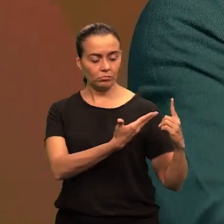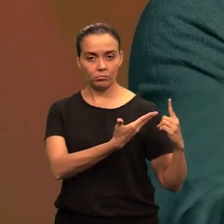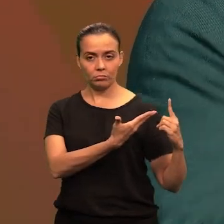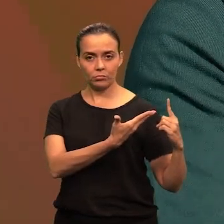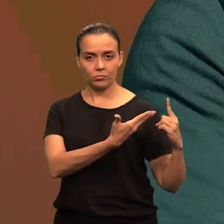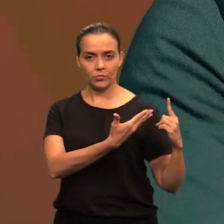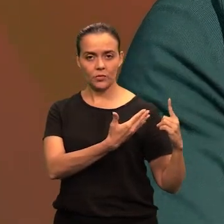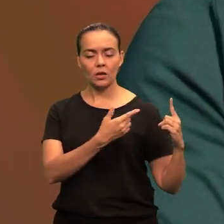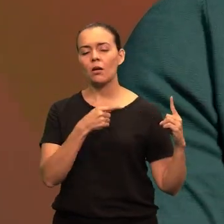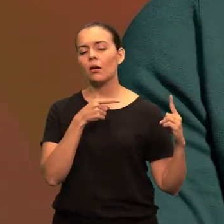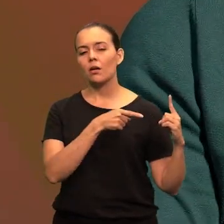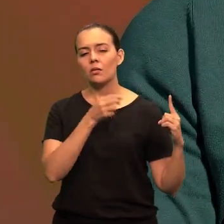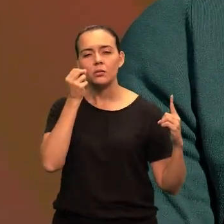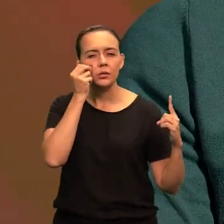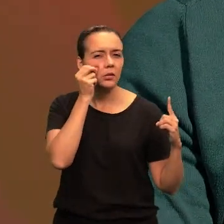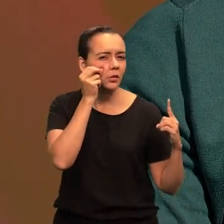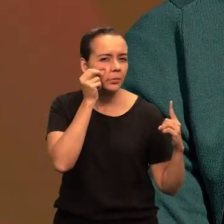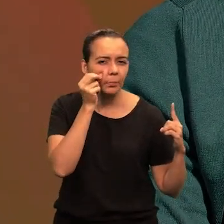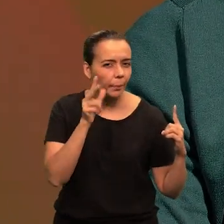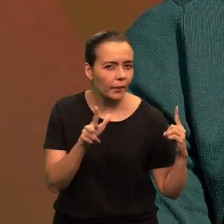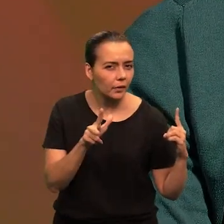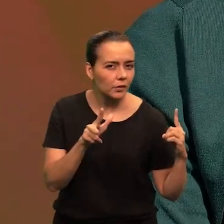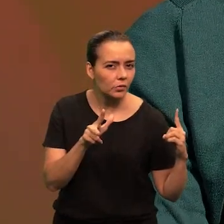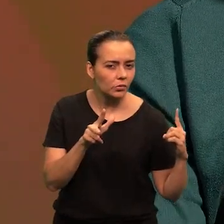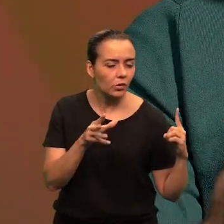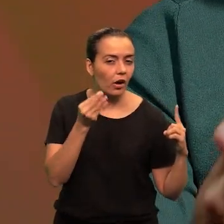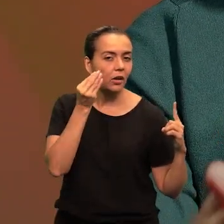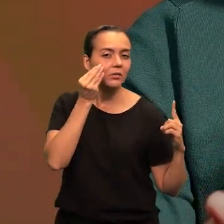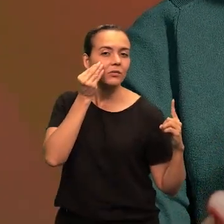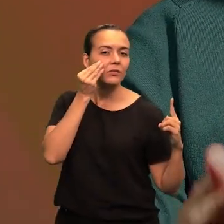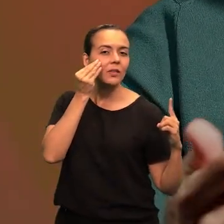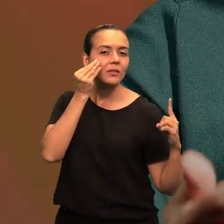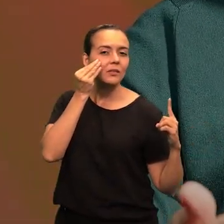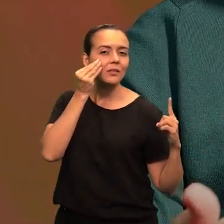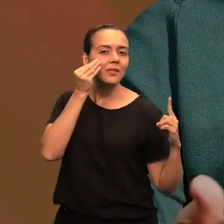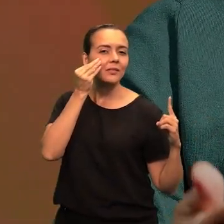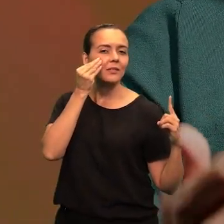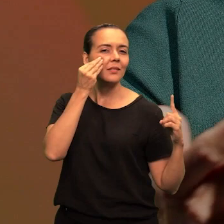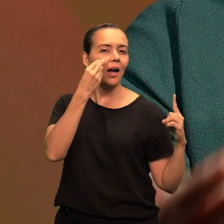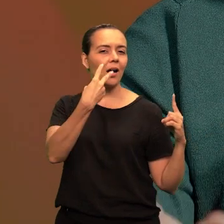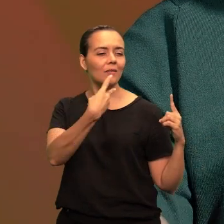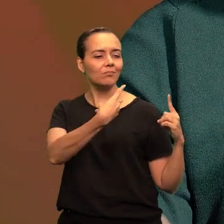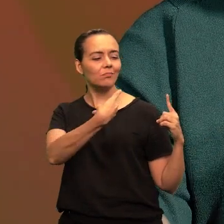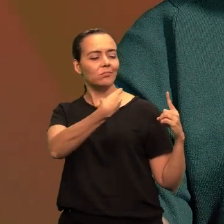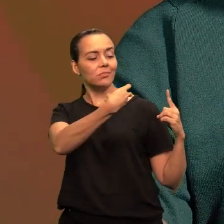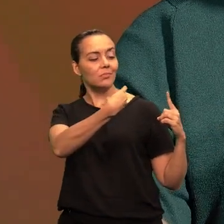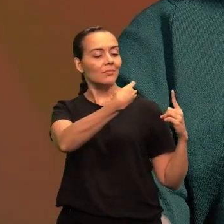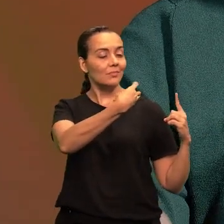Aquele que governa é astuto e ele vai tentar buscar me convencer